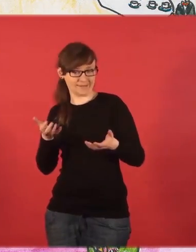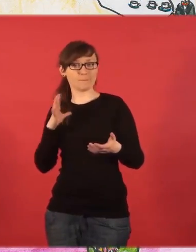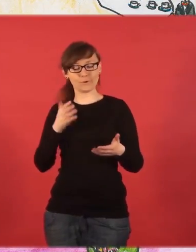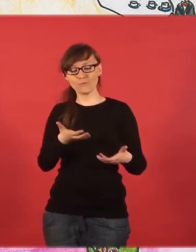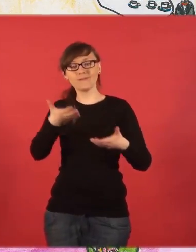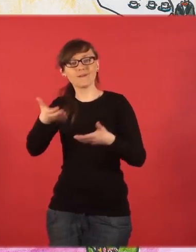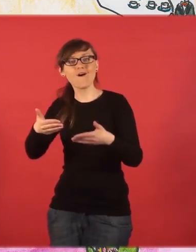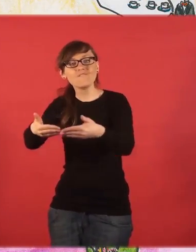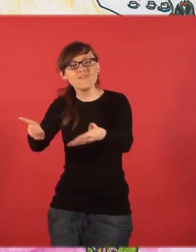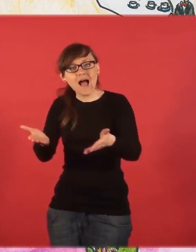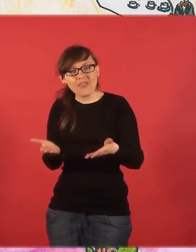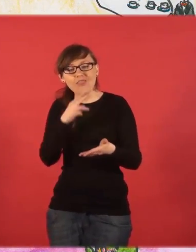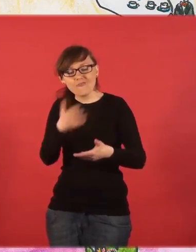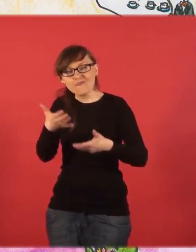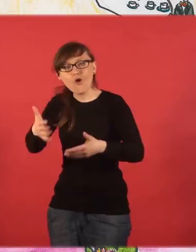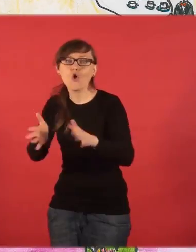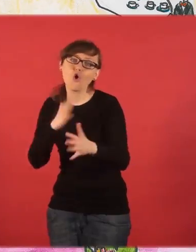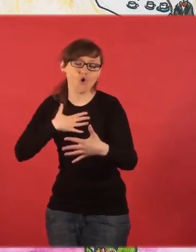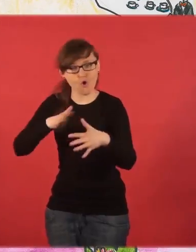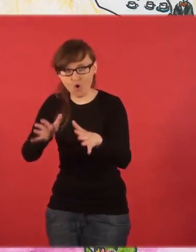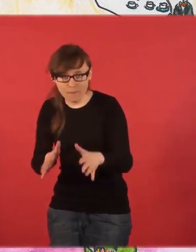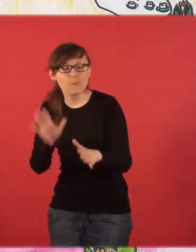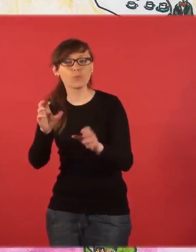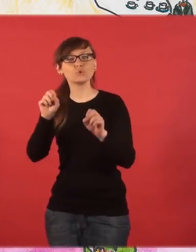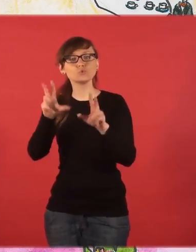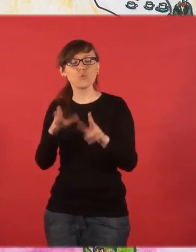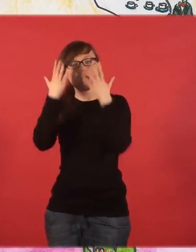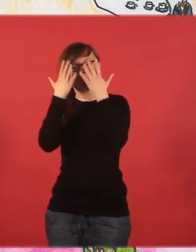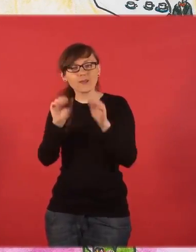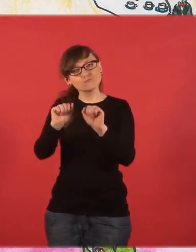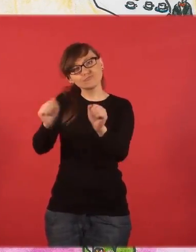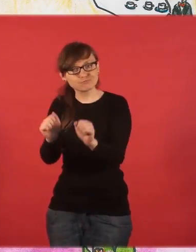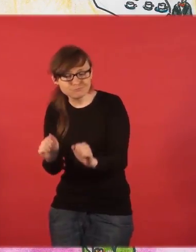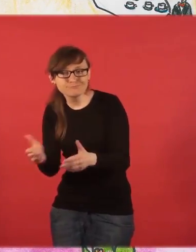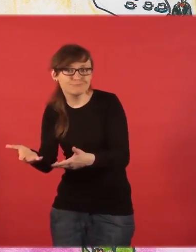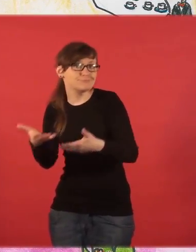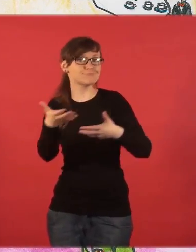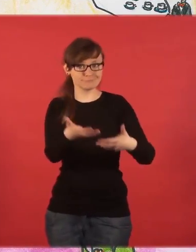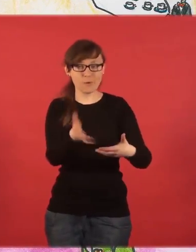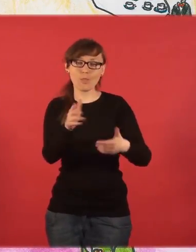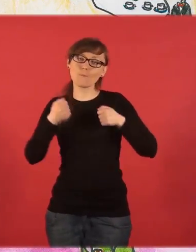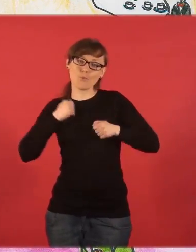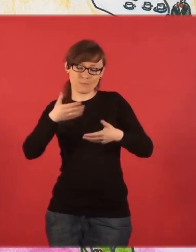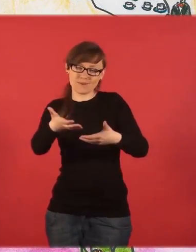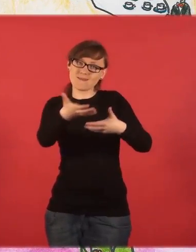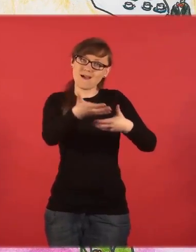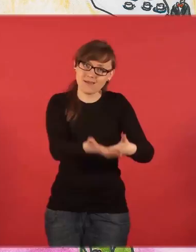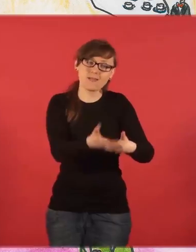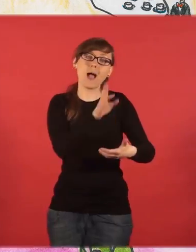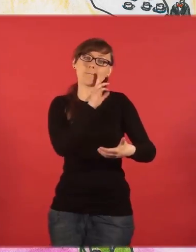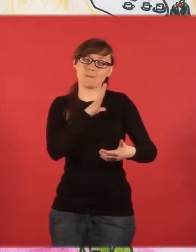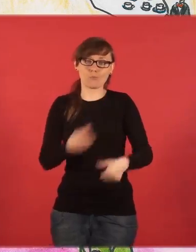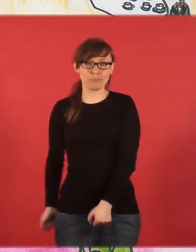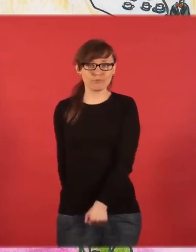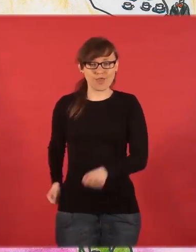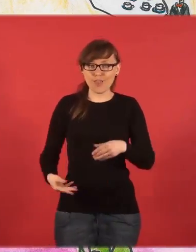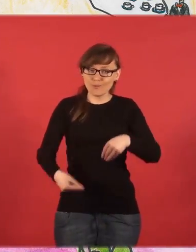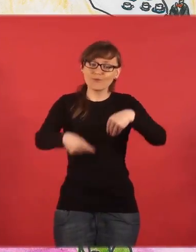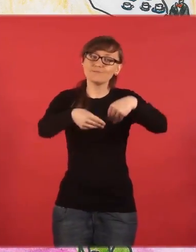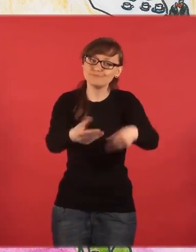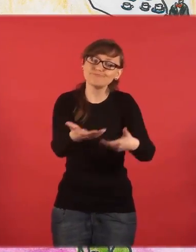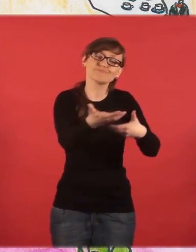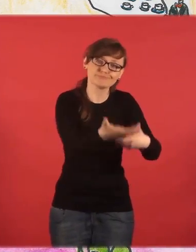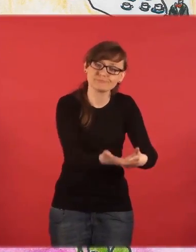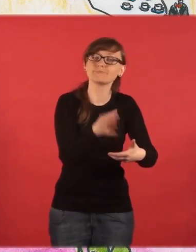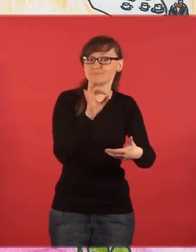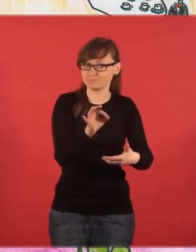Dziewczynki przygotowały wanienkę i wykapały dziecko. Potem wytarły ją ręcznikiem i mama Ollego założyła jej pieluchę.